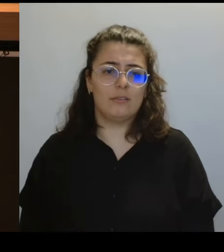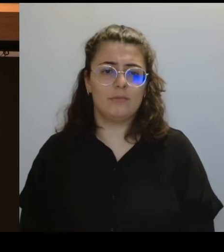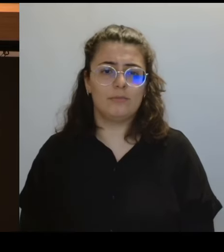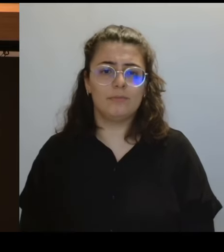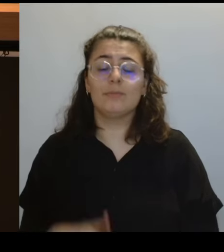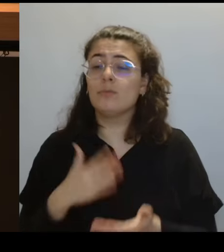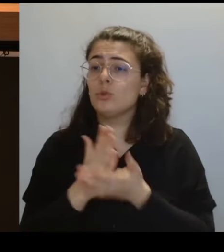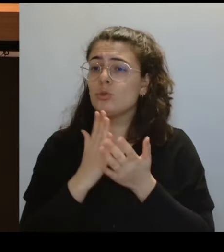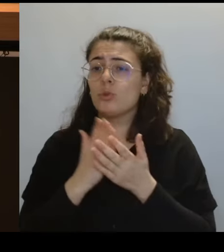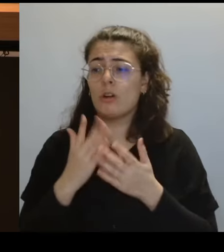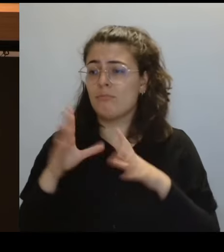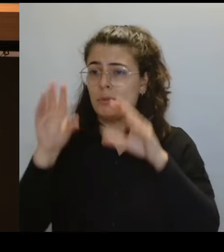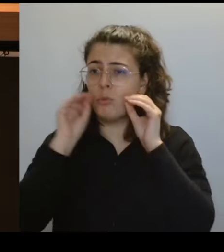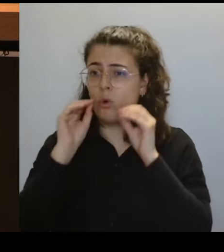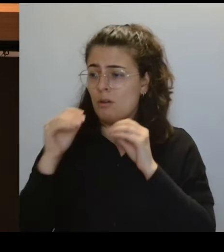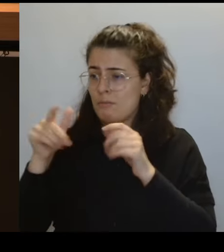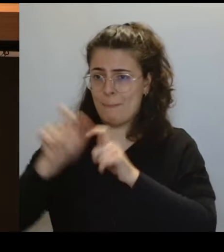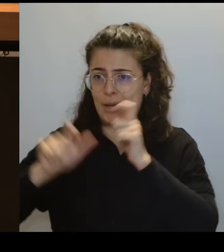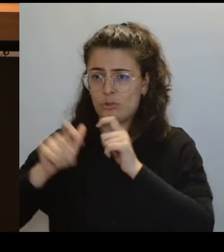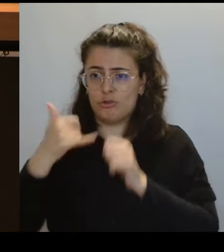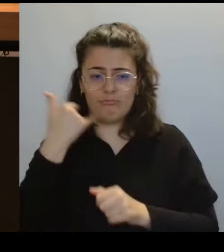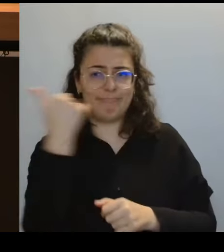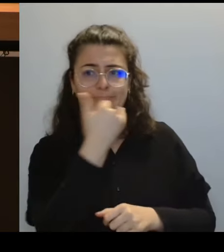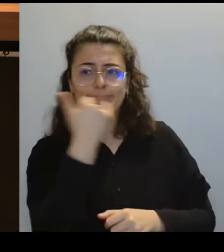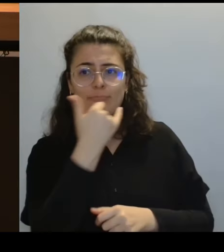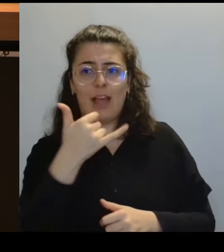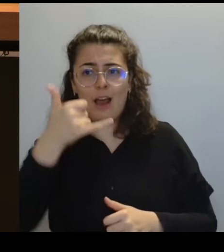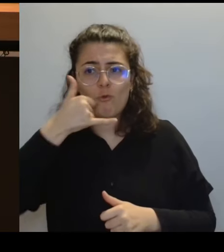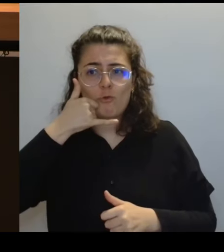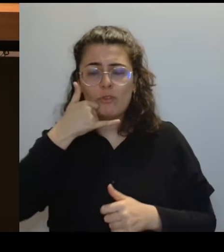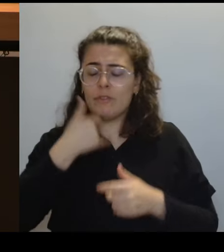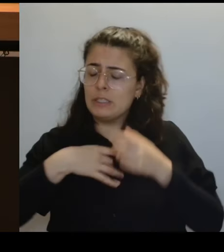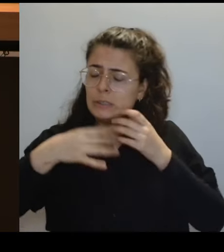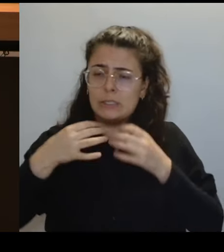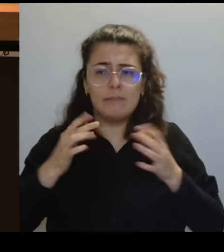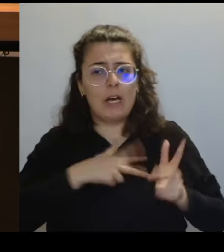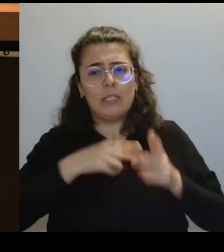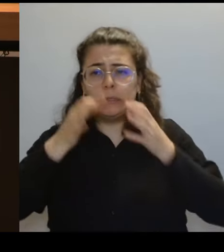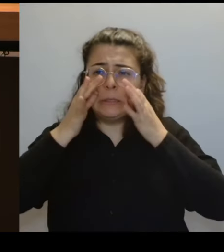in Tränen ausgebrochen sind, weil sie nicht wussten, wie sie das finanzieren sollen. Und dann habe ich